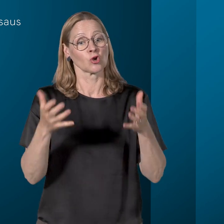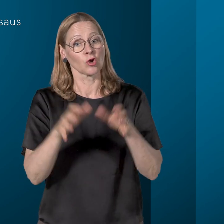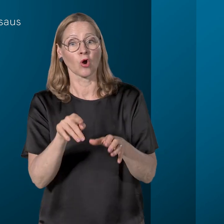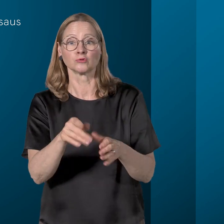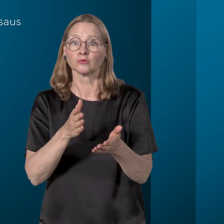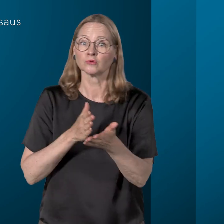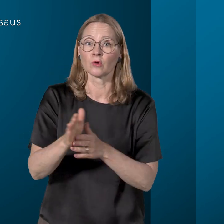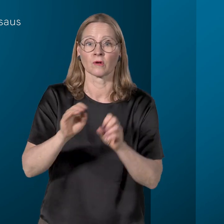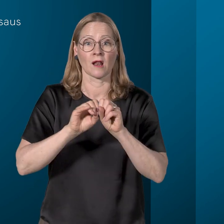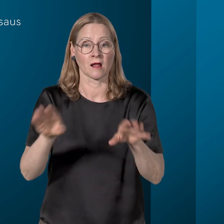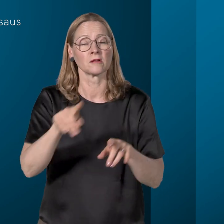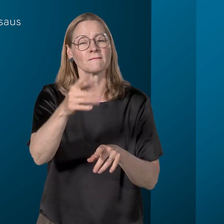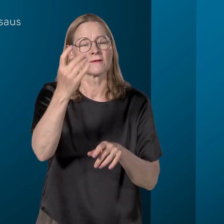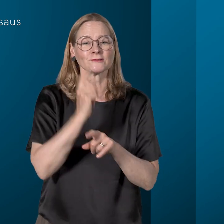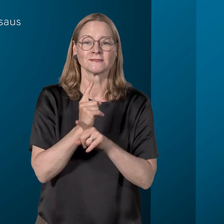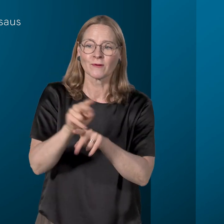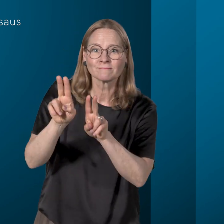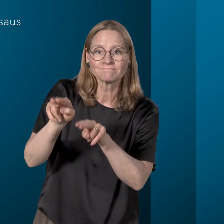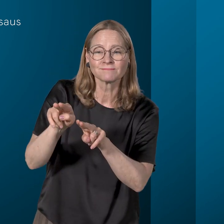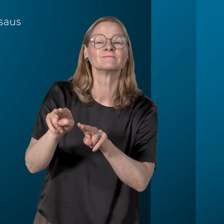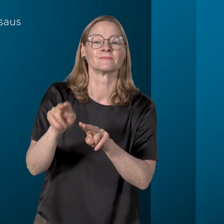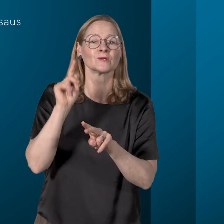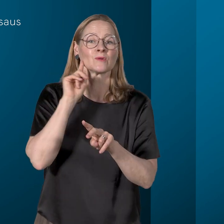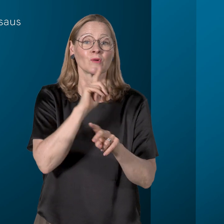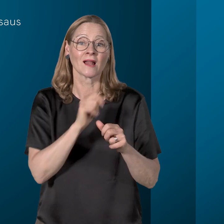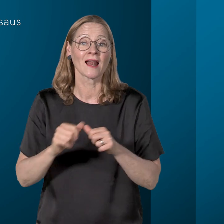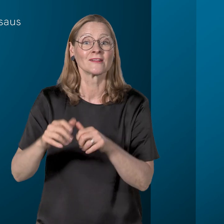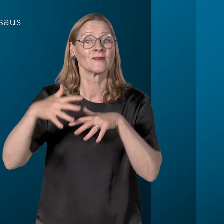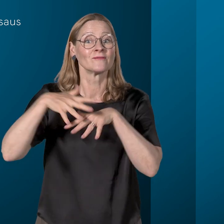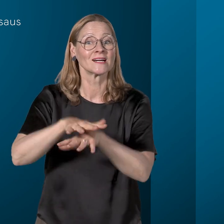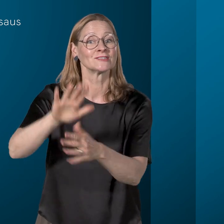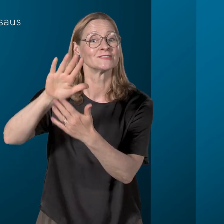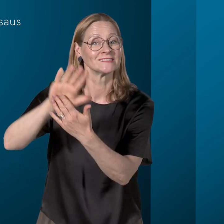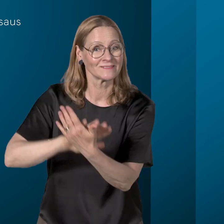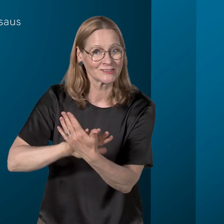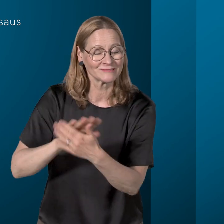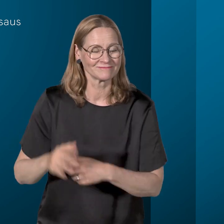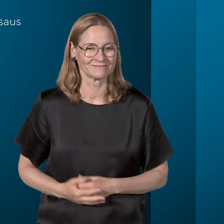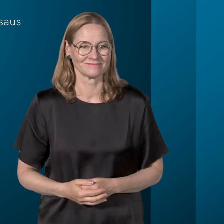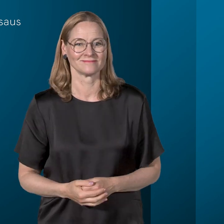Voit seurata kokousta suorana lähetyksenä Kuurojen Liiton verkkosivuilta.